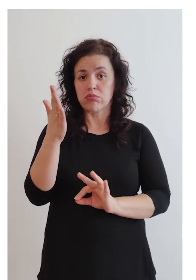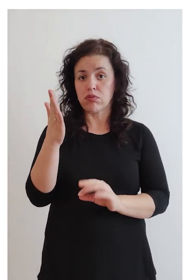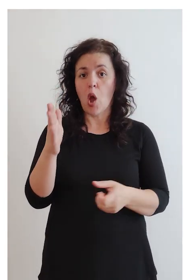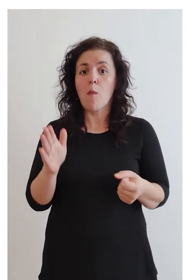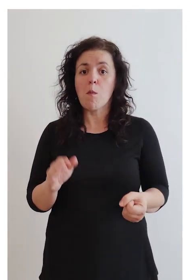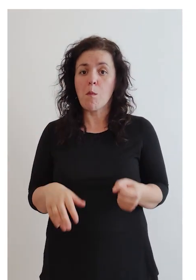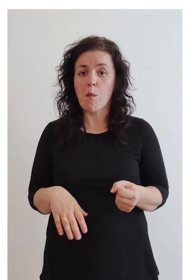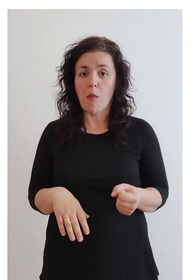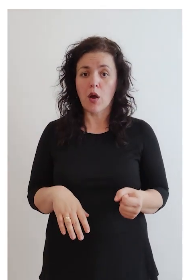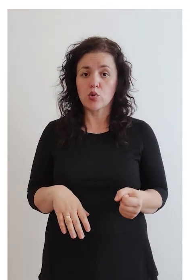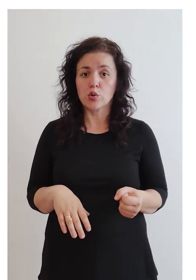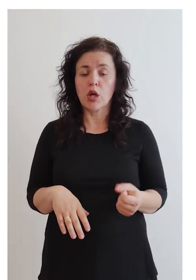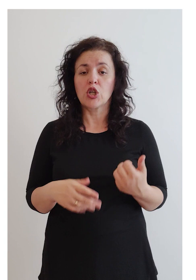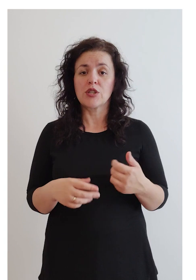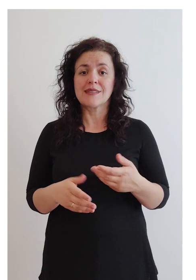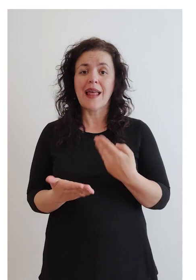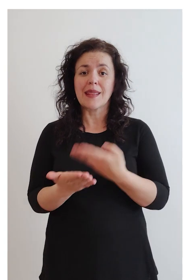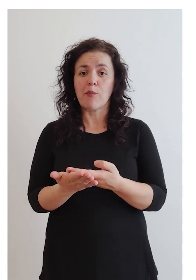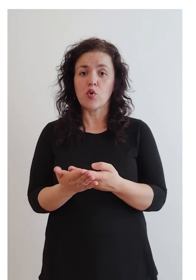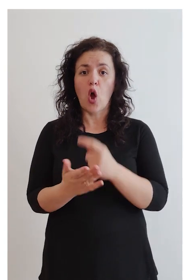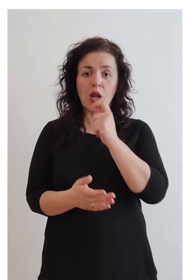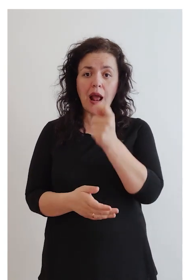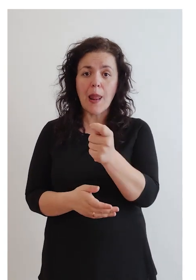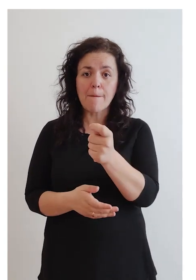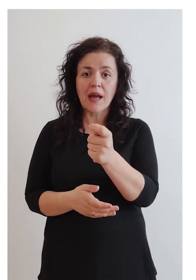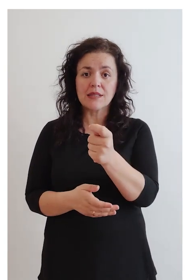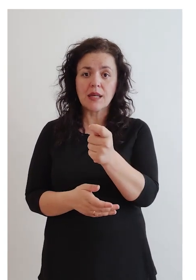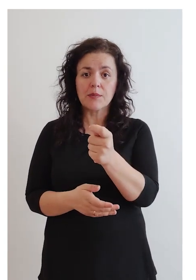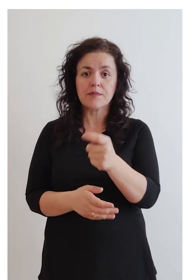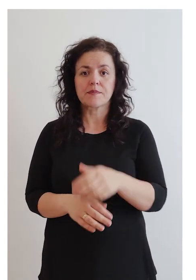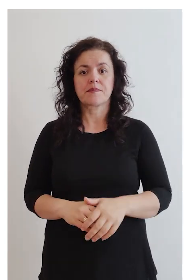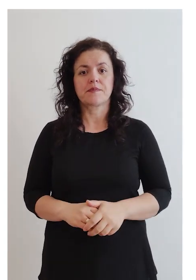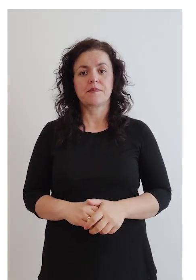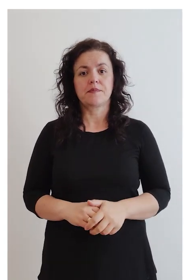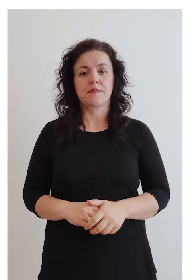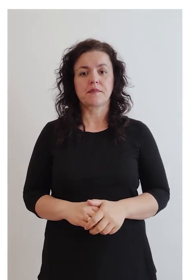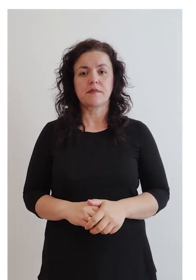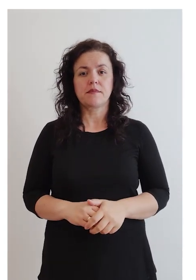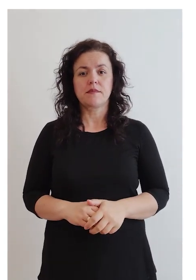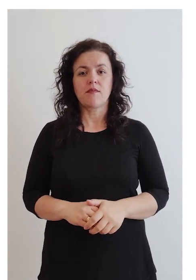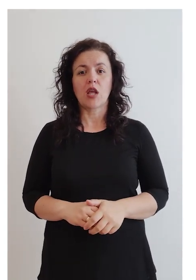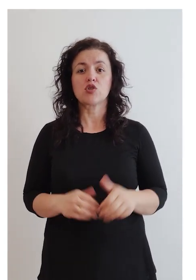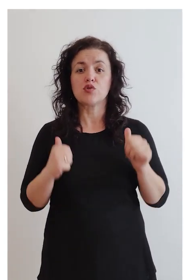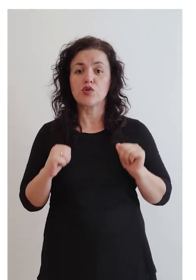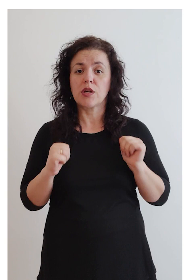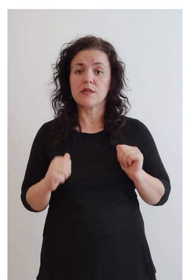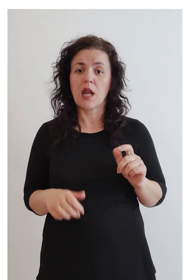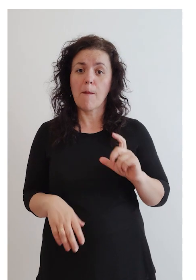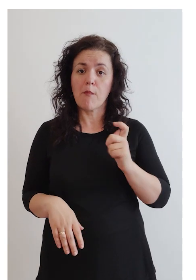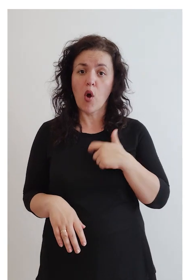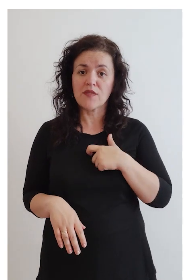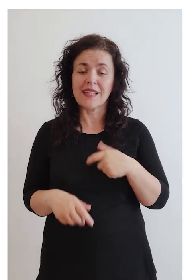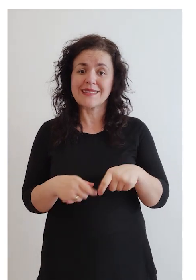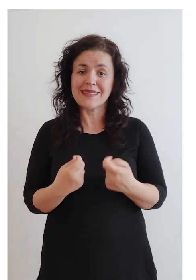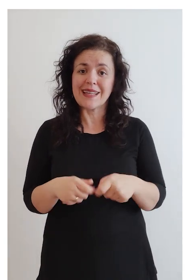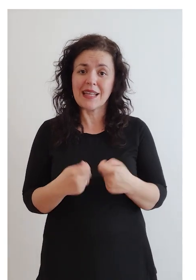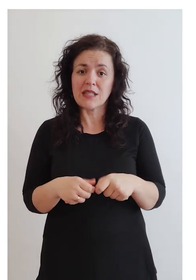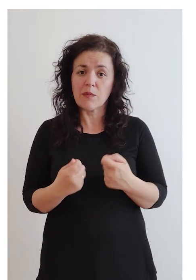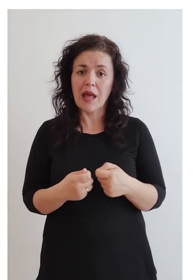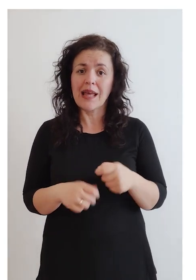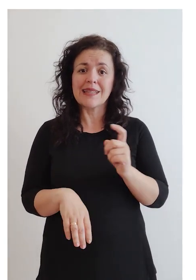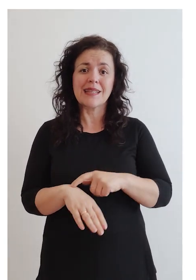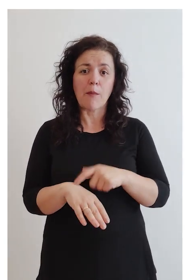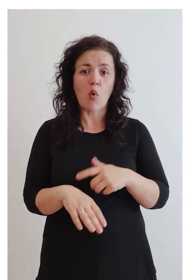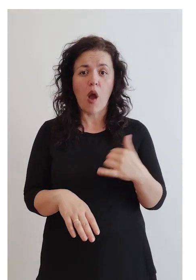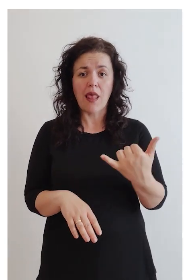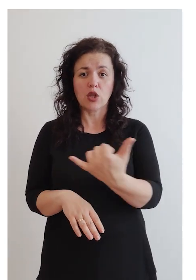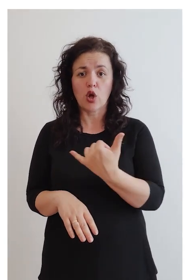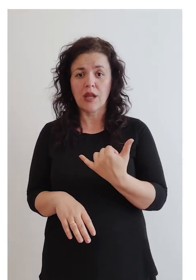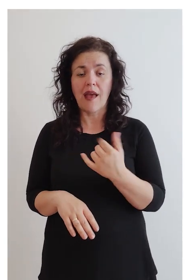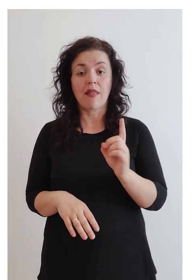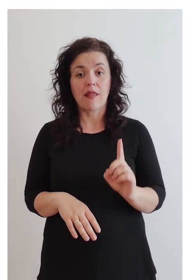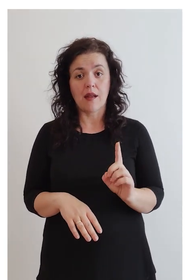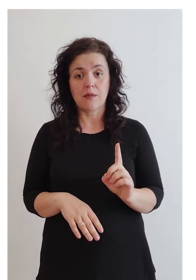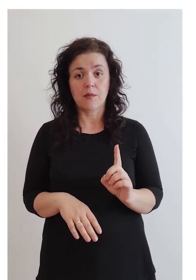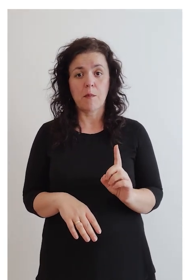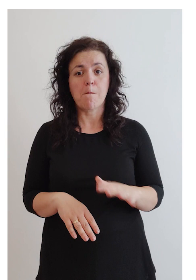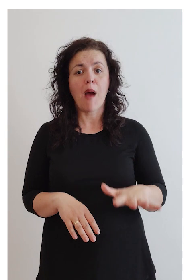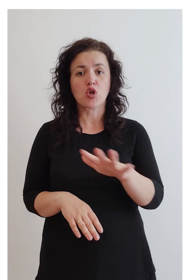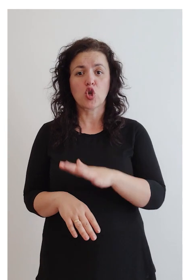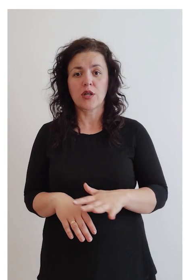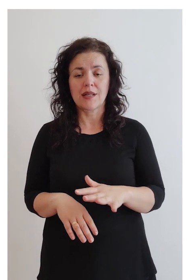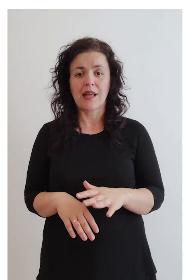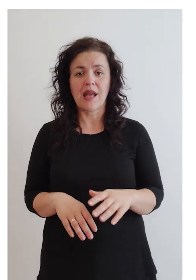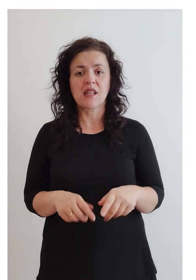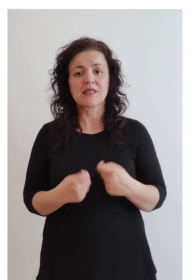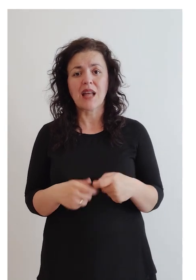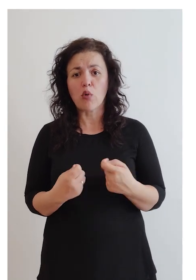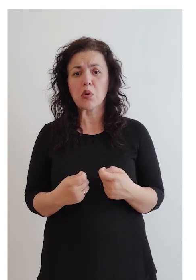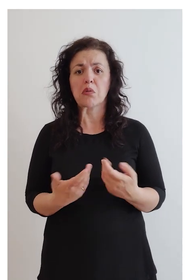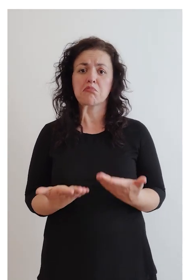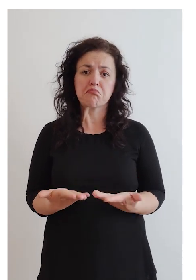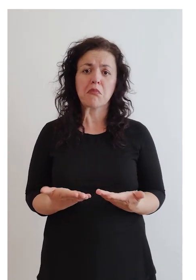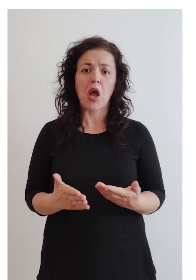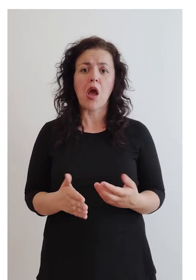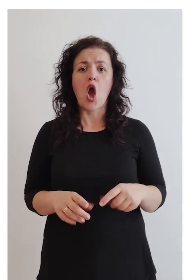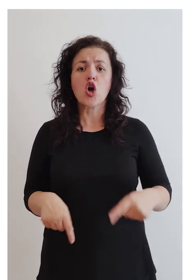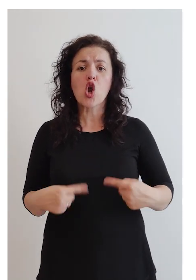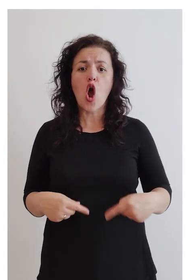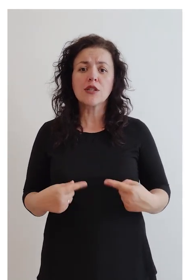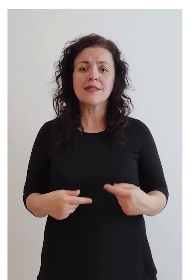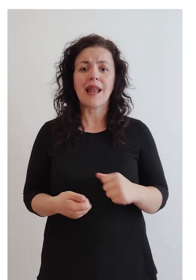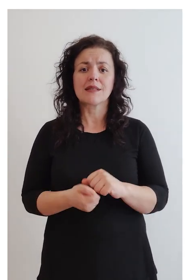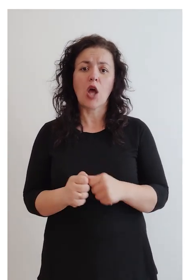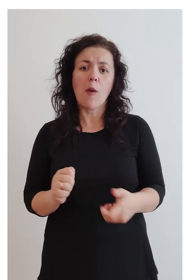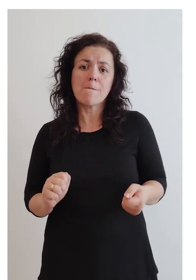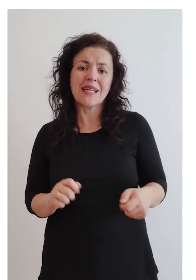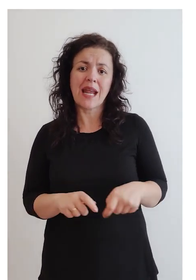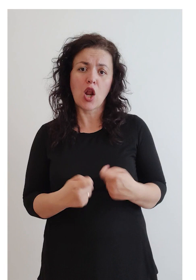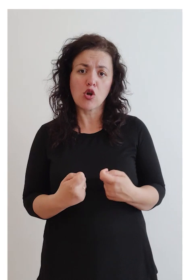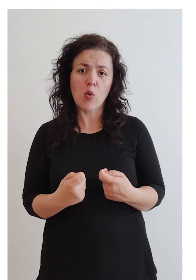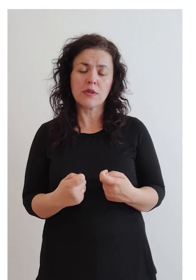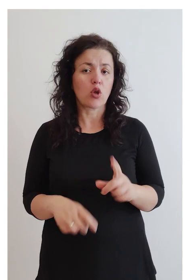Gențile pot fi de asemenea deteriorate în timpul călătoriei, dar majoritatea daunelor, cum ar fi roțile și mânerele rupte, nu sunt acoperite de contractul de transport al companiilor aeriene